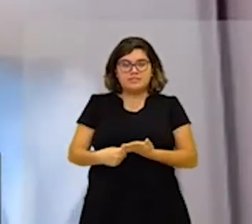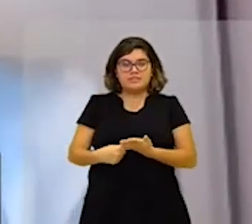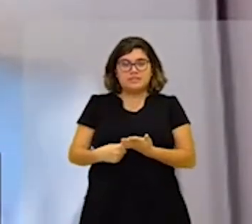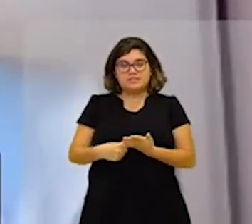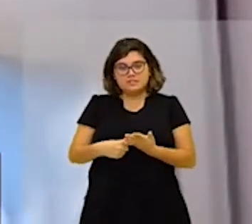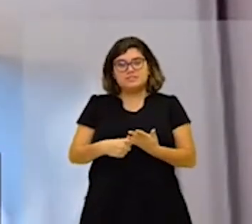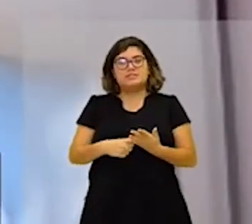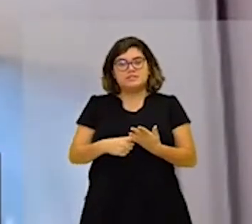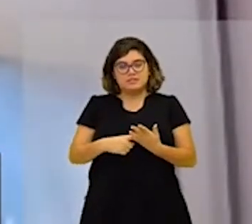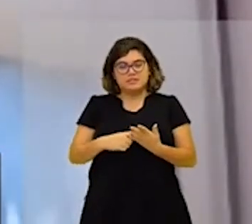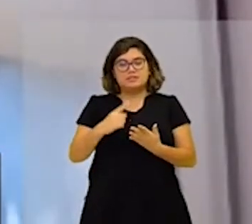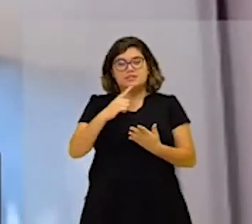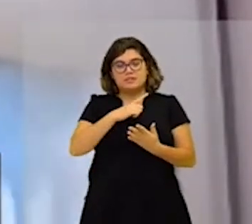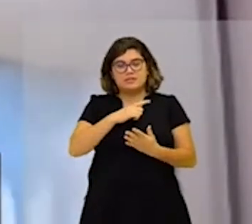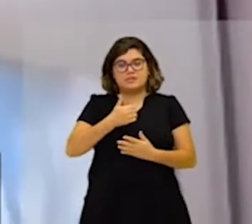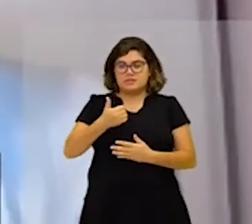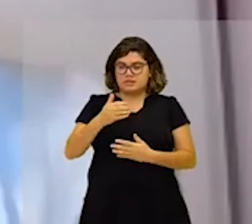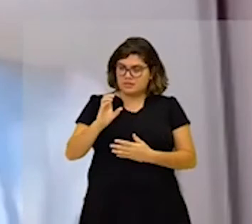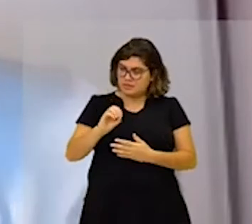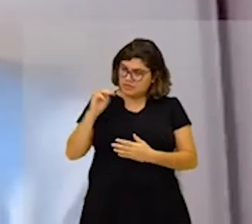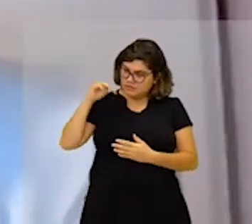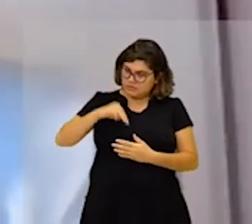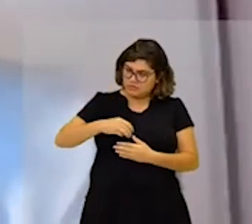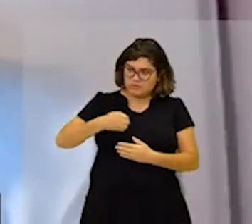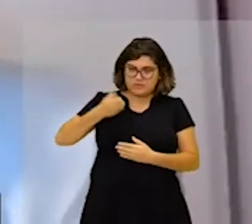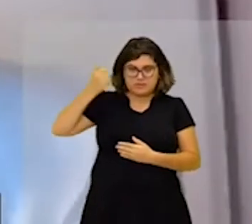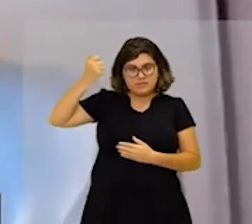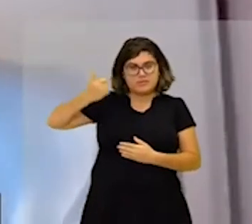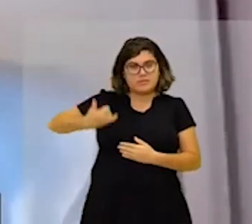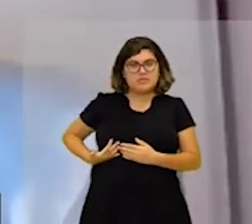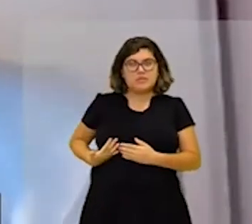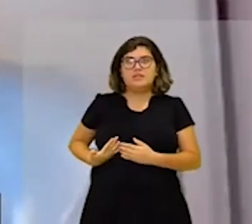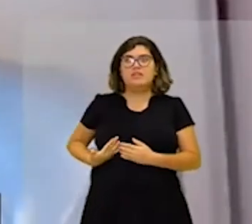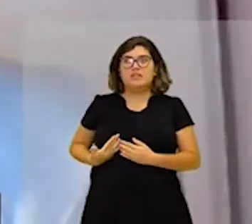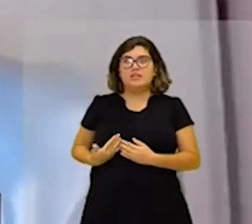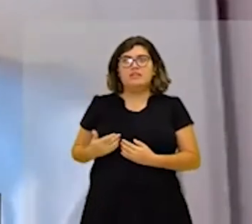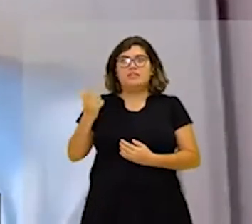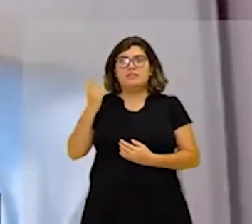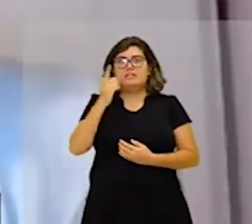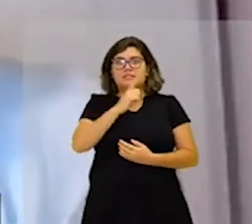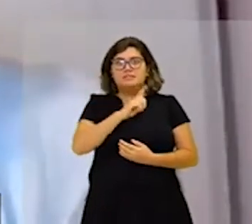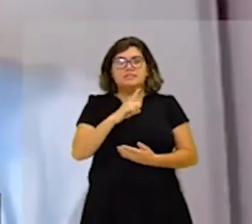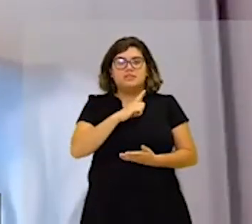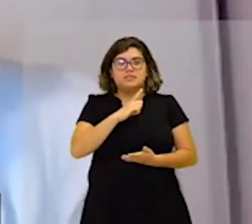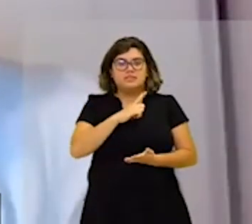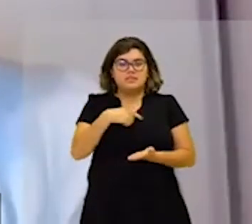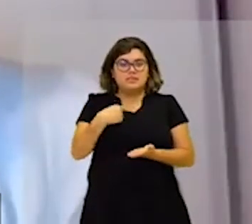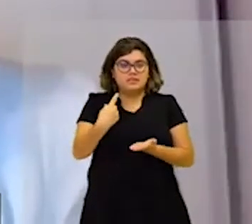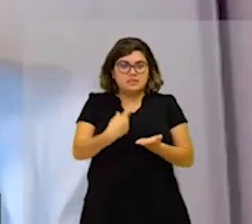trazer aqui nesses 10 minutos é uma fala com o olhar interseccional né para que a gente possa